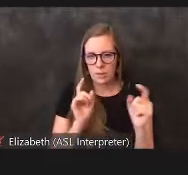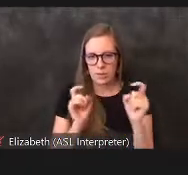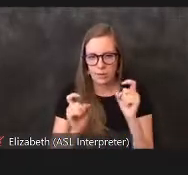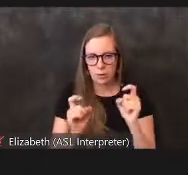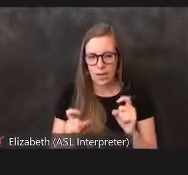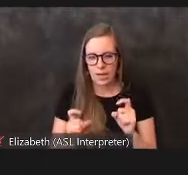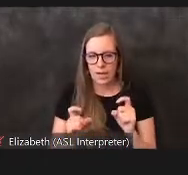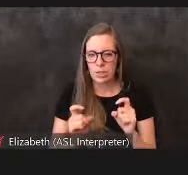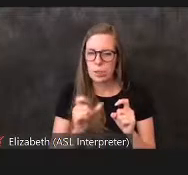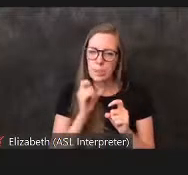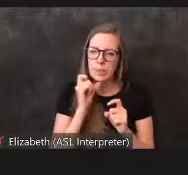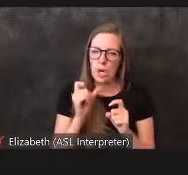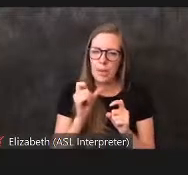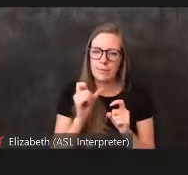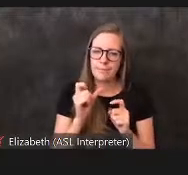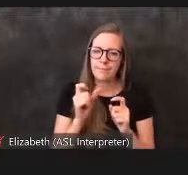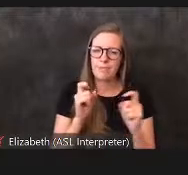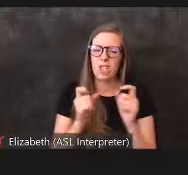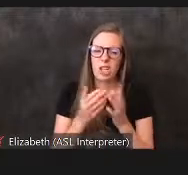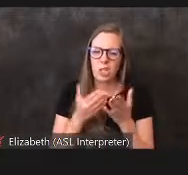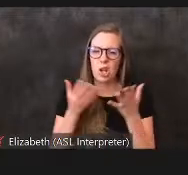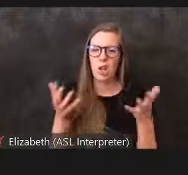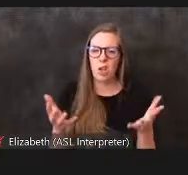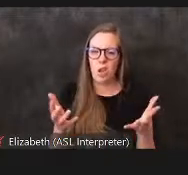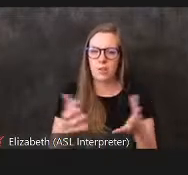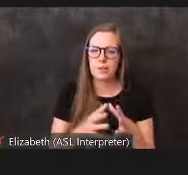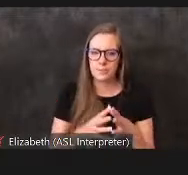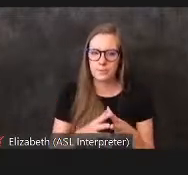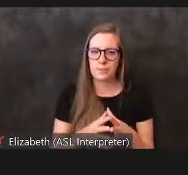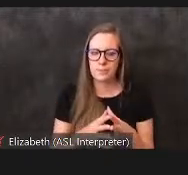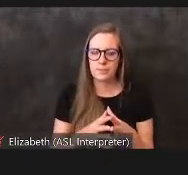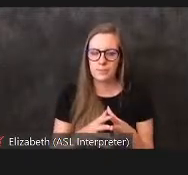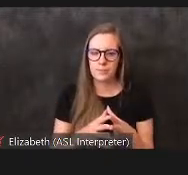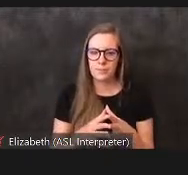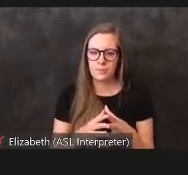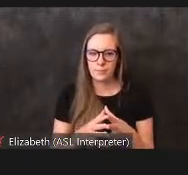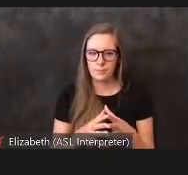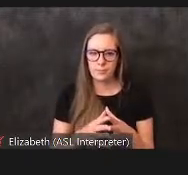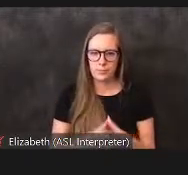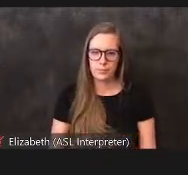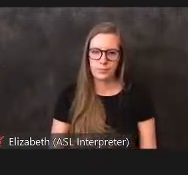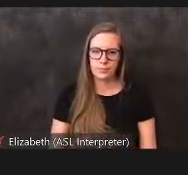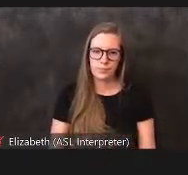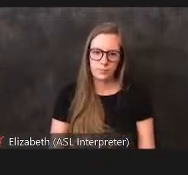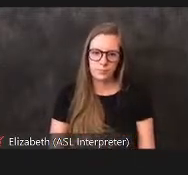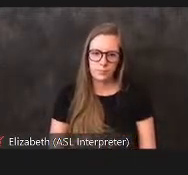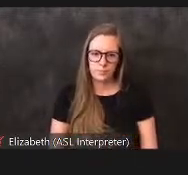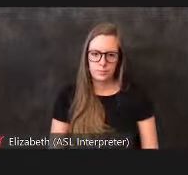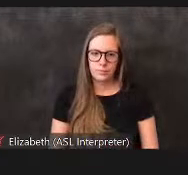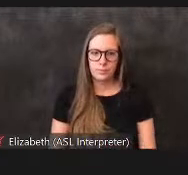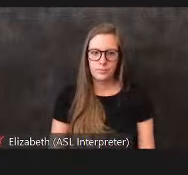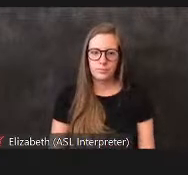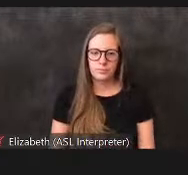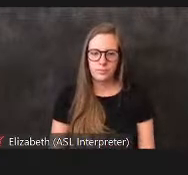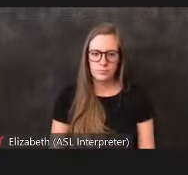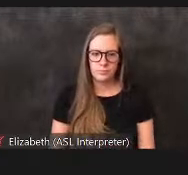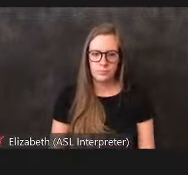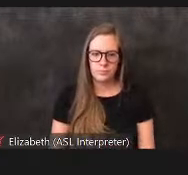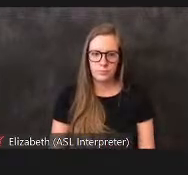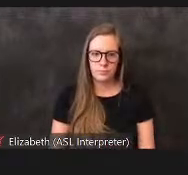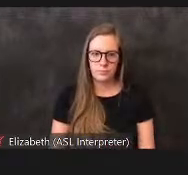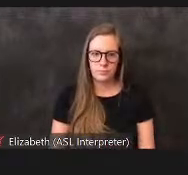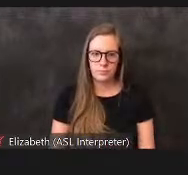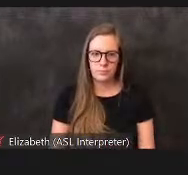Más un poco más hora de lo esperado en intencional o sobredosis